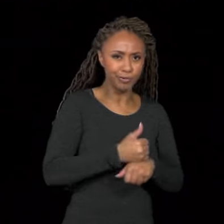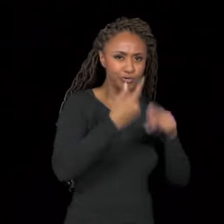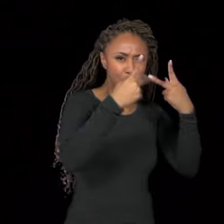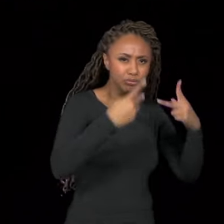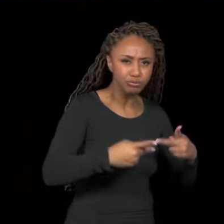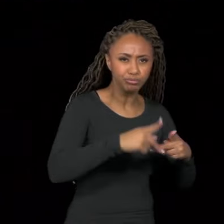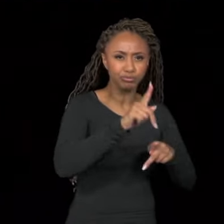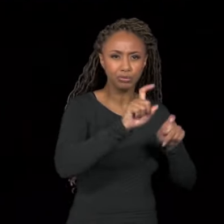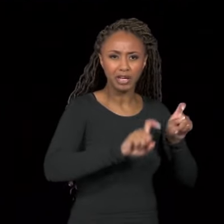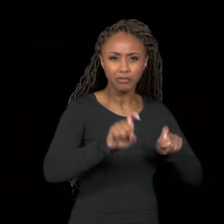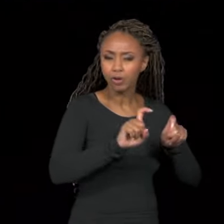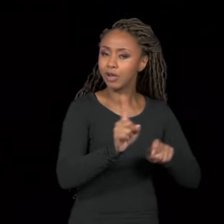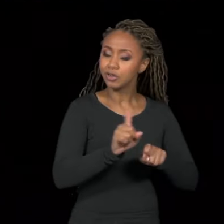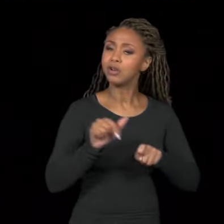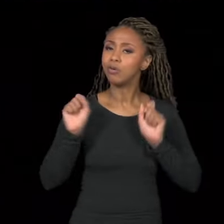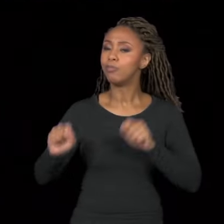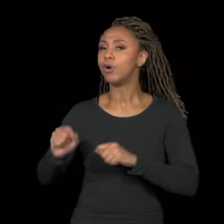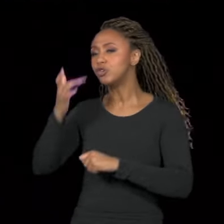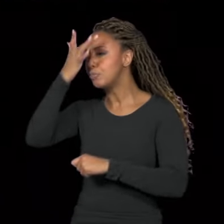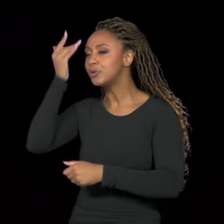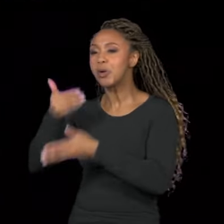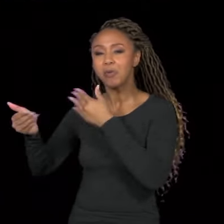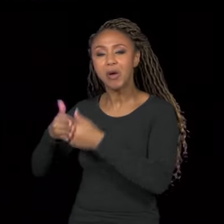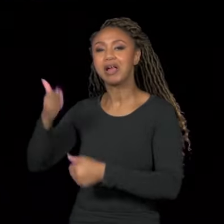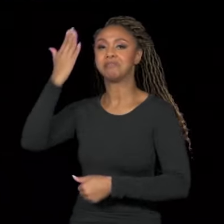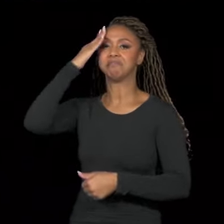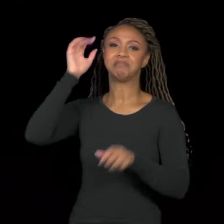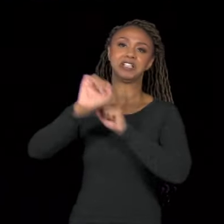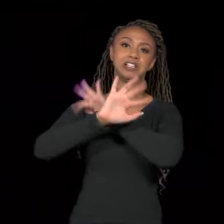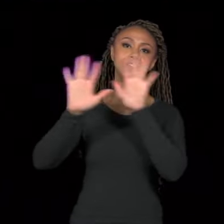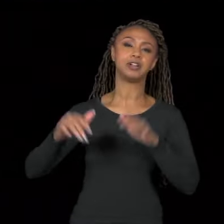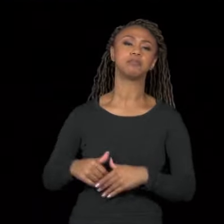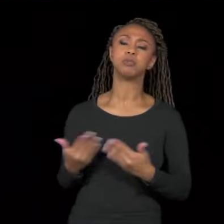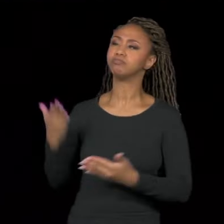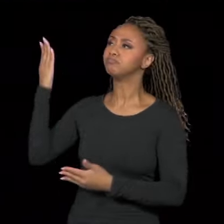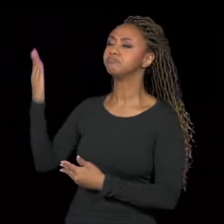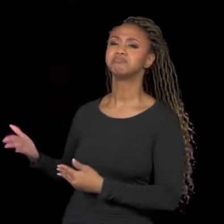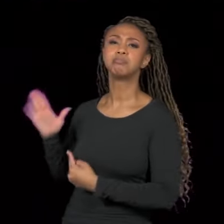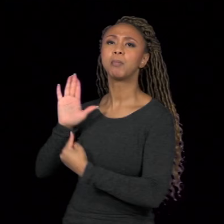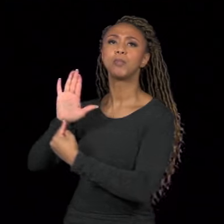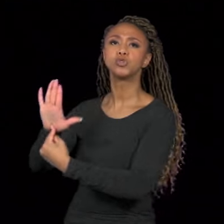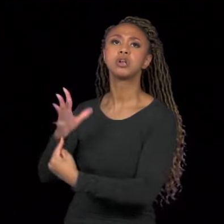BANCO DE DADOS. BOM, AQUI EU QUERIA MOSTRAR UM EXEMPLO DE UM DIAGRAMA ENTIDADE-RELACIONAMENTO, O